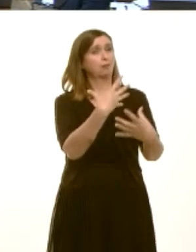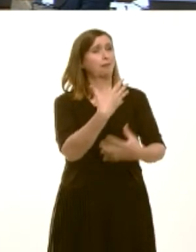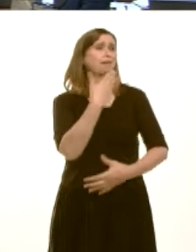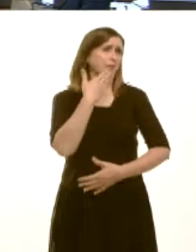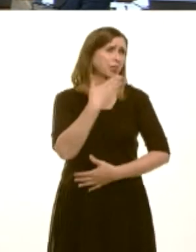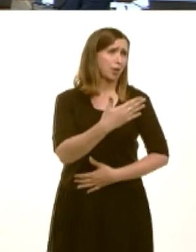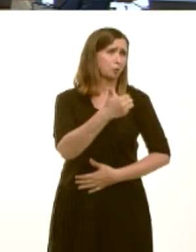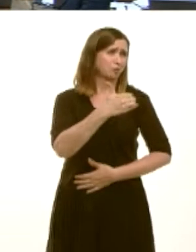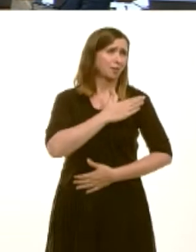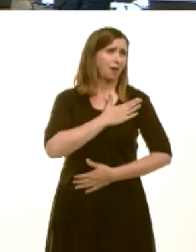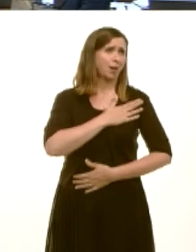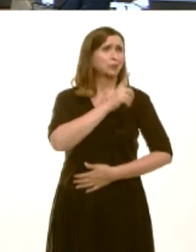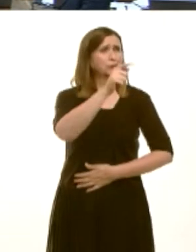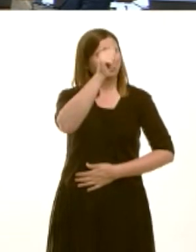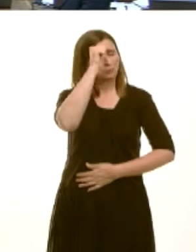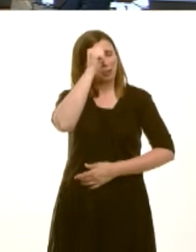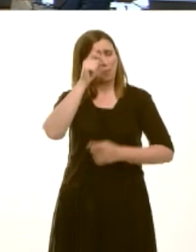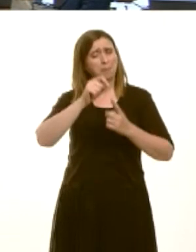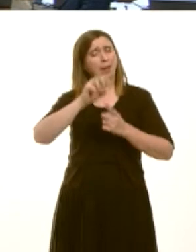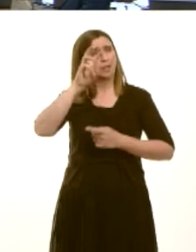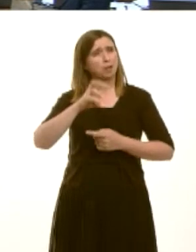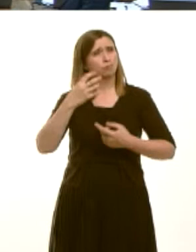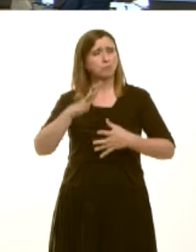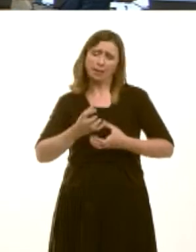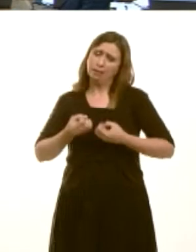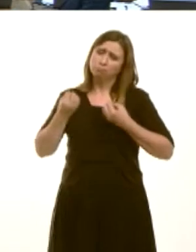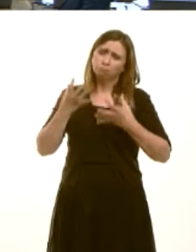Nawr, wrth ymateb i Gwenda Thomas, roeddech chiín cydnabod bod hynny wedi methu dros